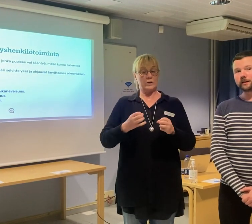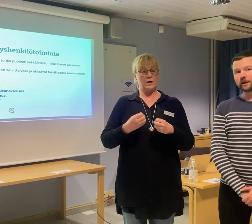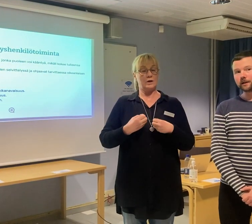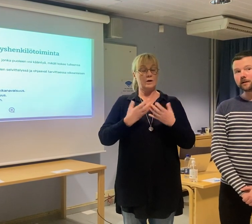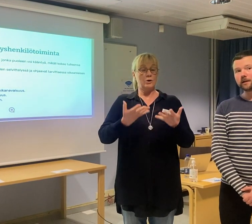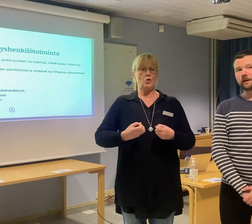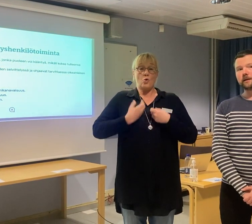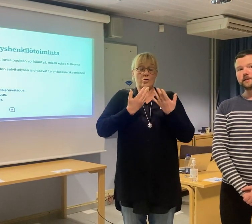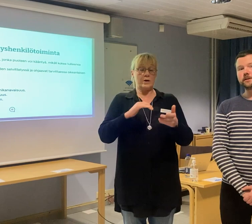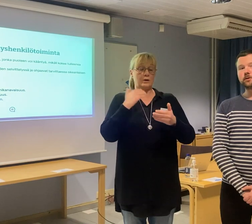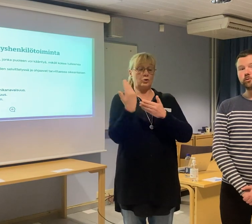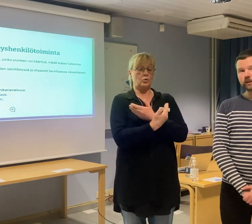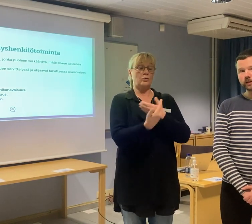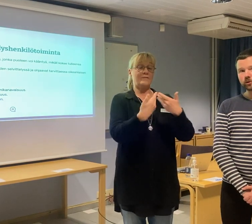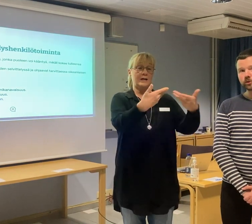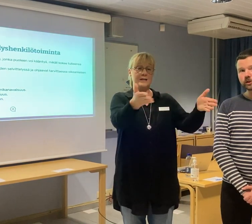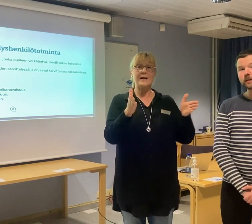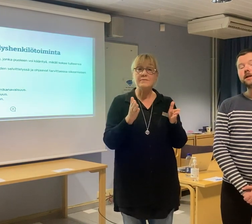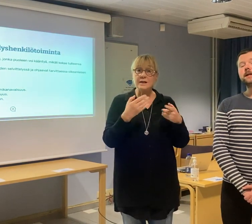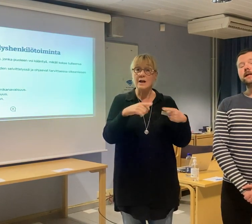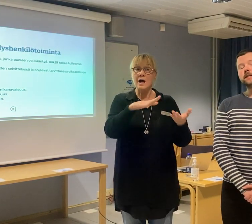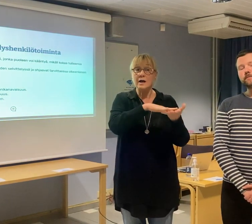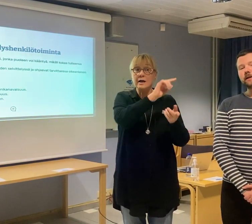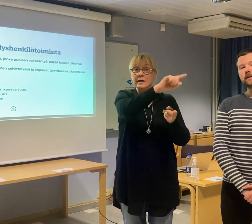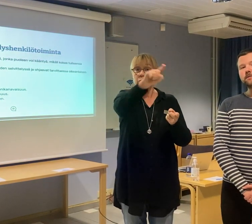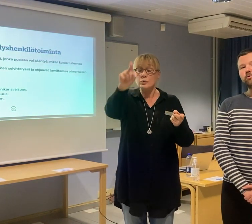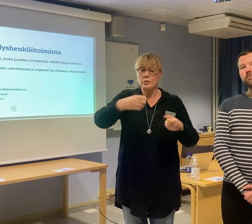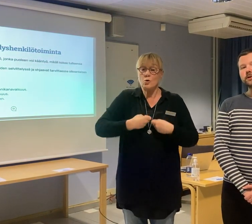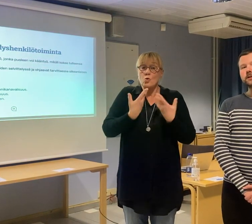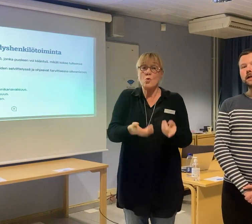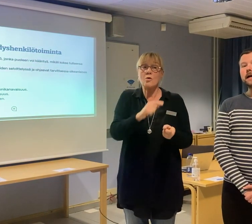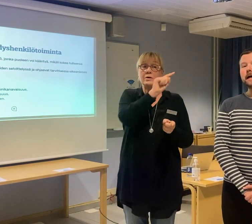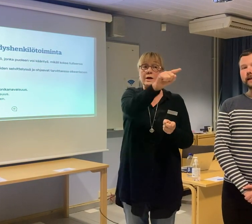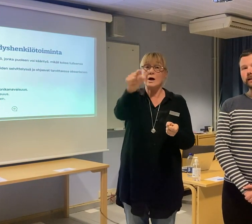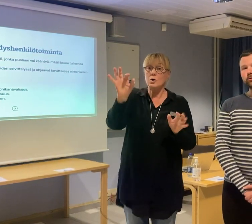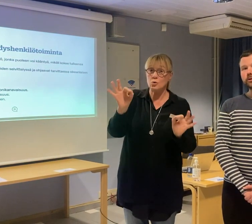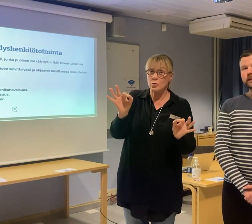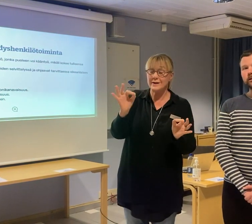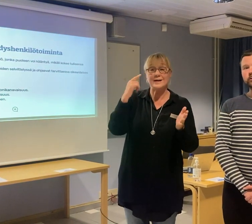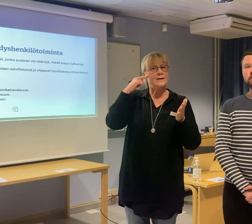kuinka turvallisia tiloja tuotetaan.